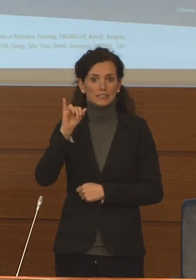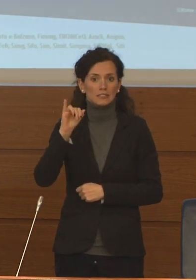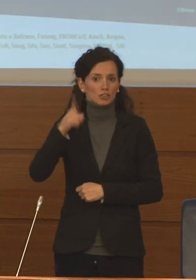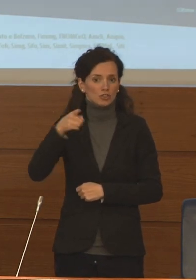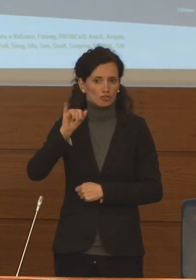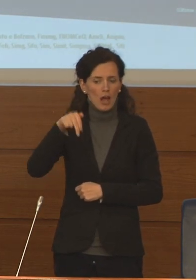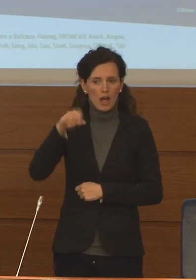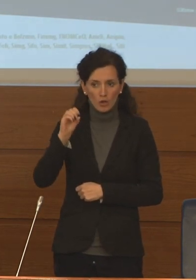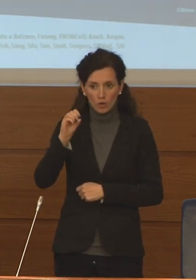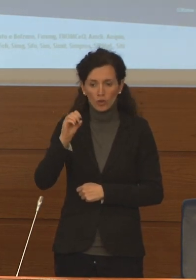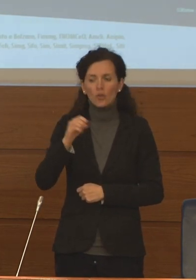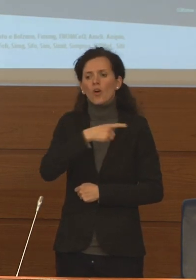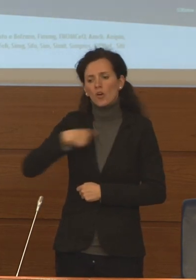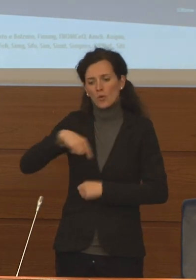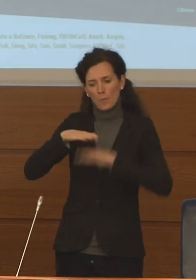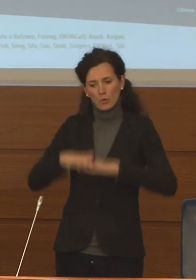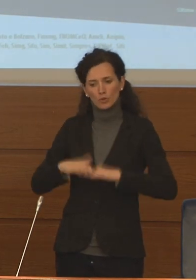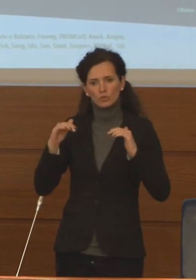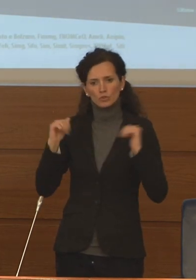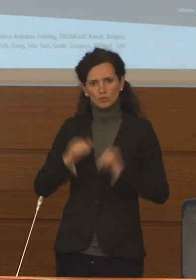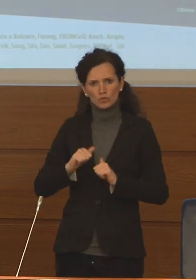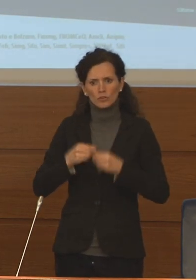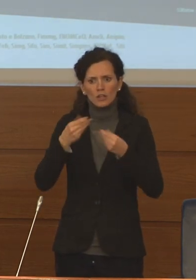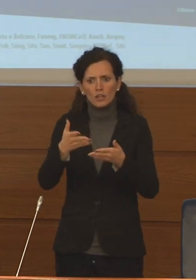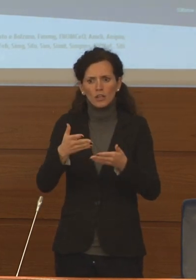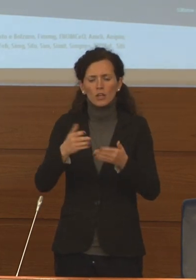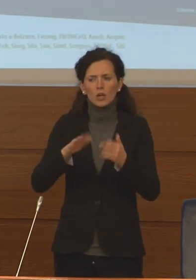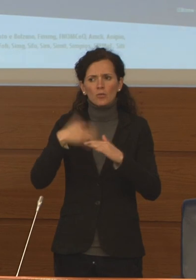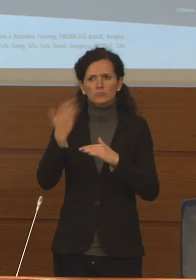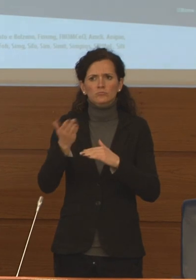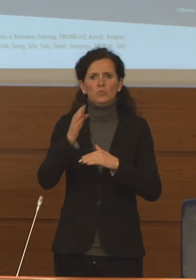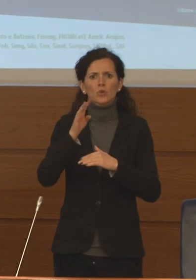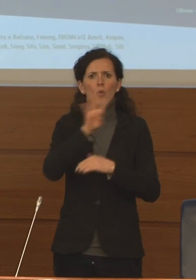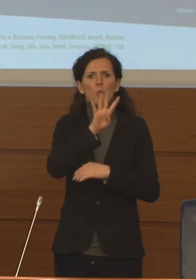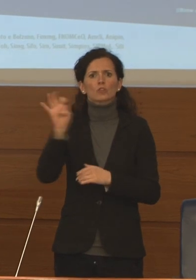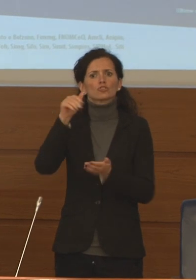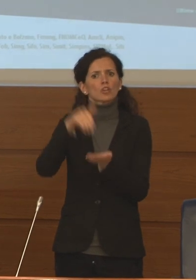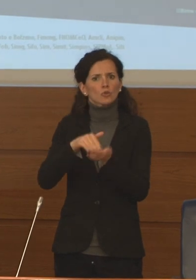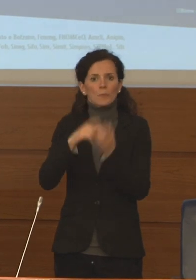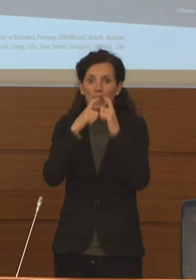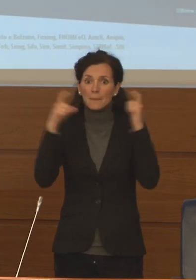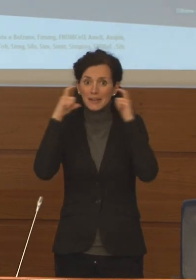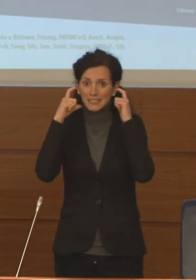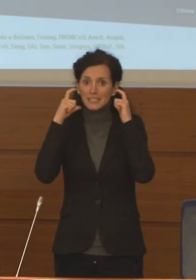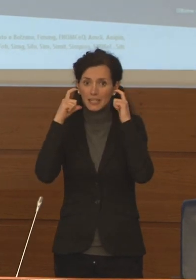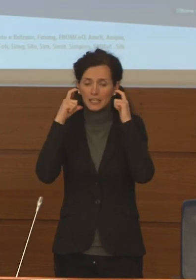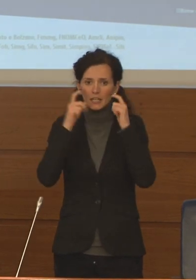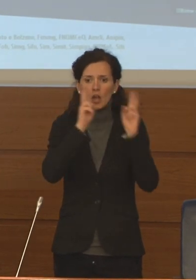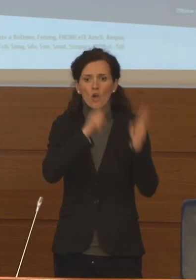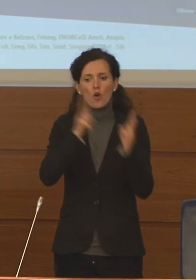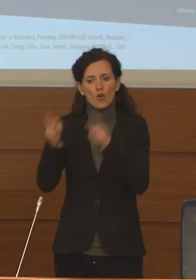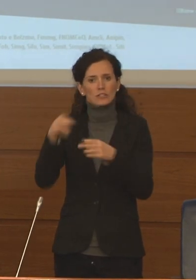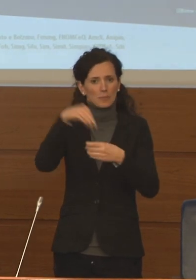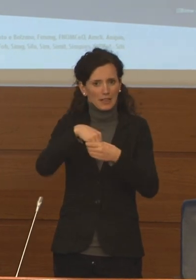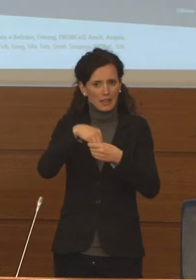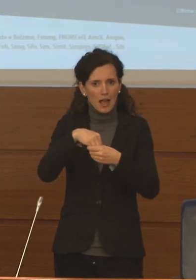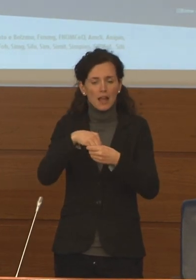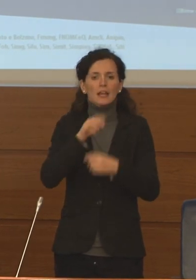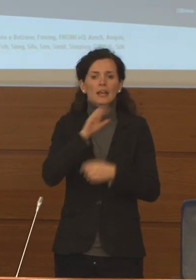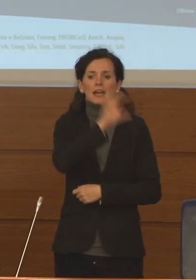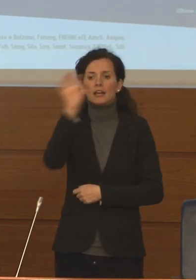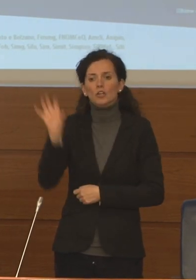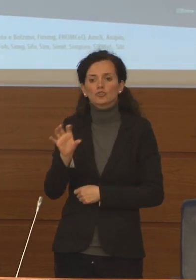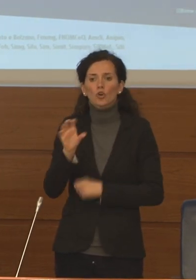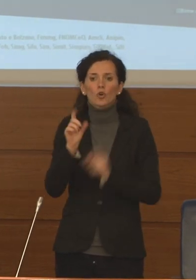distribuito oltre 400.000 mascherine per gli ospedali nelle regioni interessate.